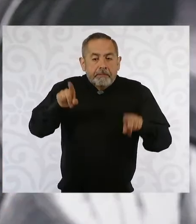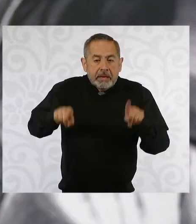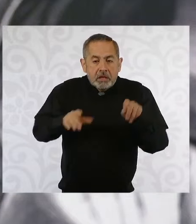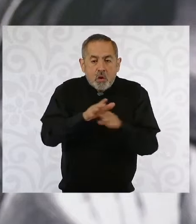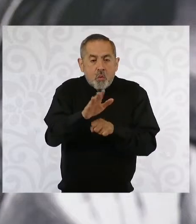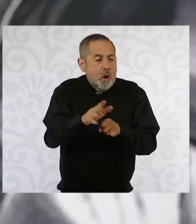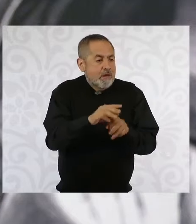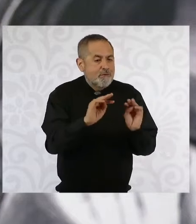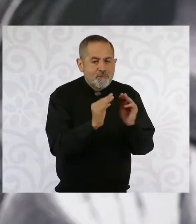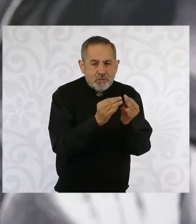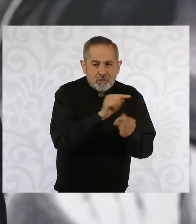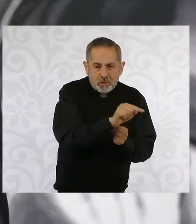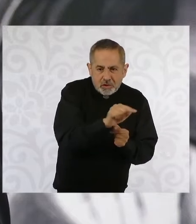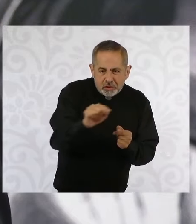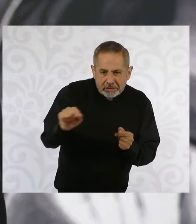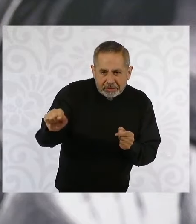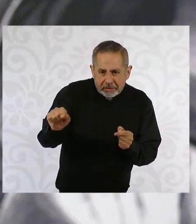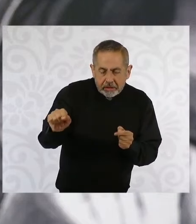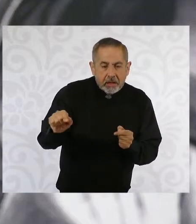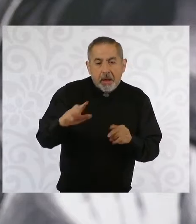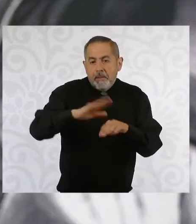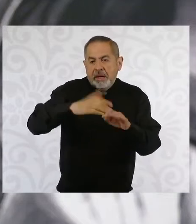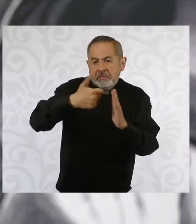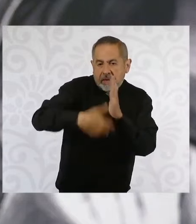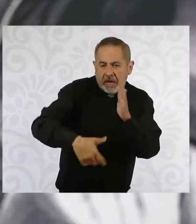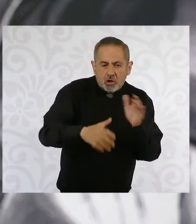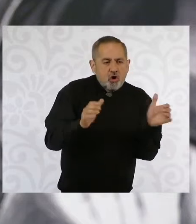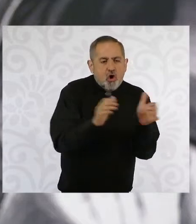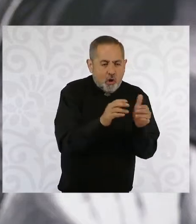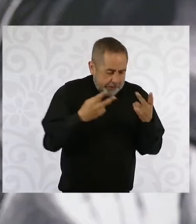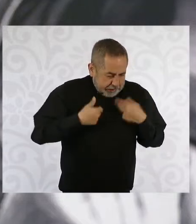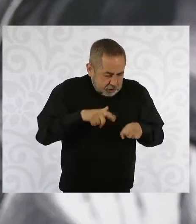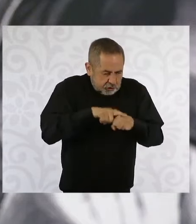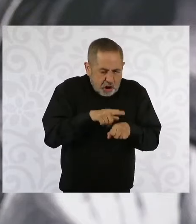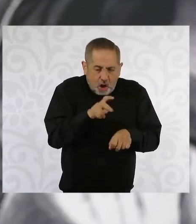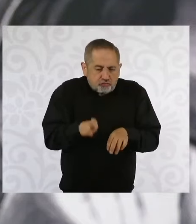entonces podemos pensar que el más barato será el de movilidad personal y probablemente que